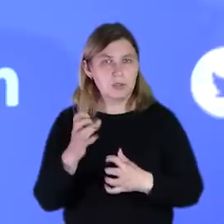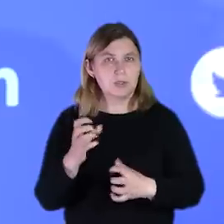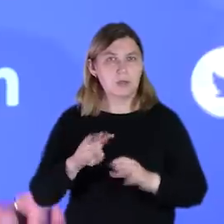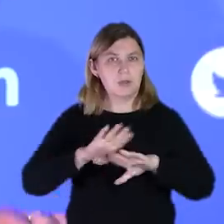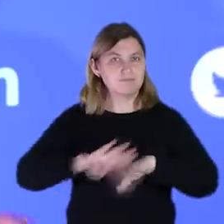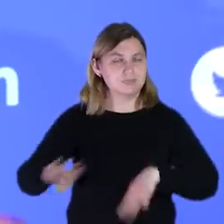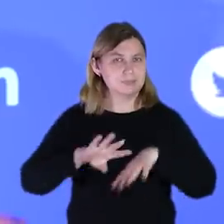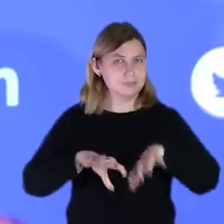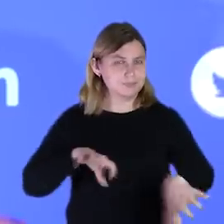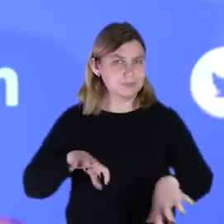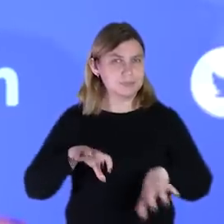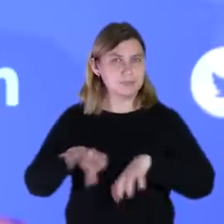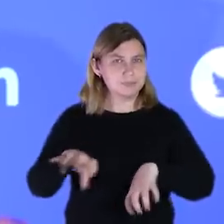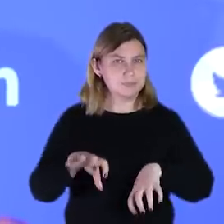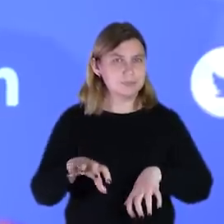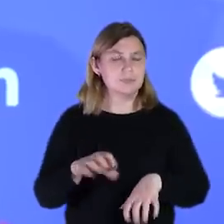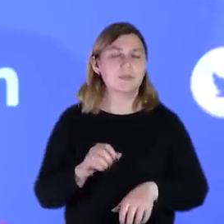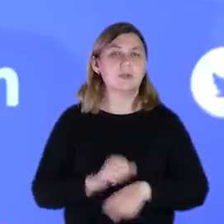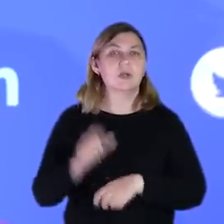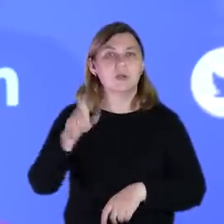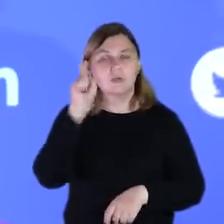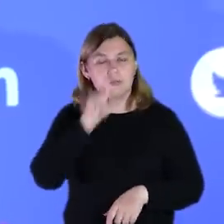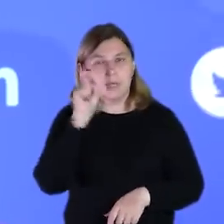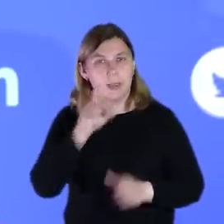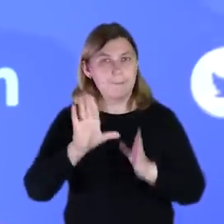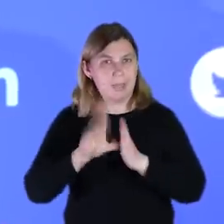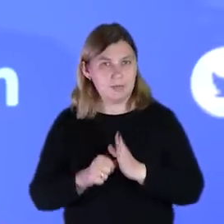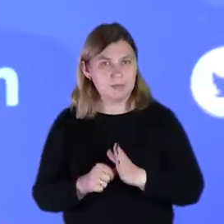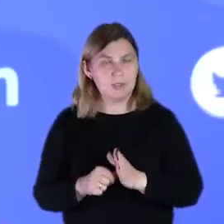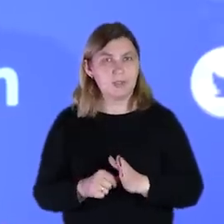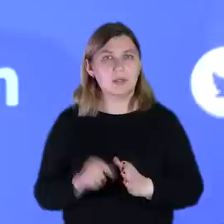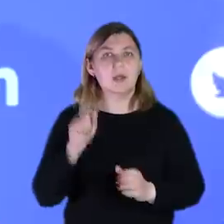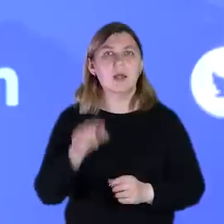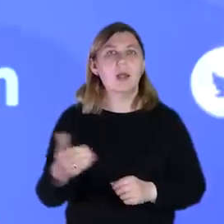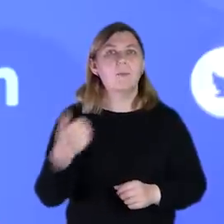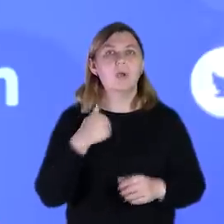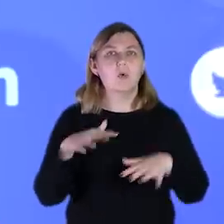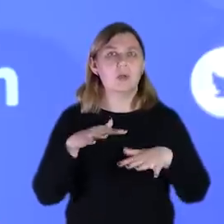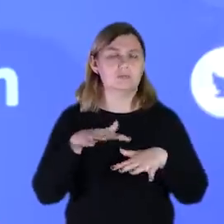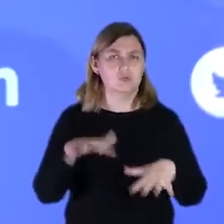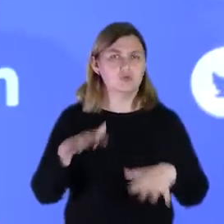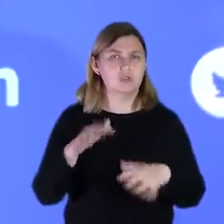rozbijać te gniazda szpiegowskie w miastach. A była bardzo duża trudność przeciąć szlaki